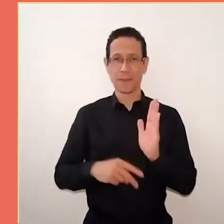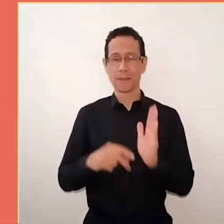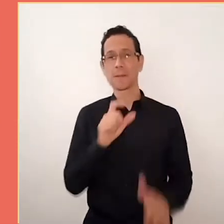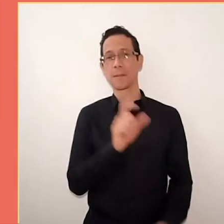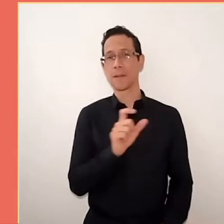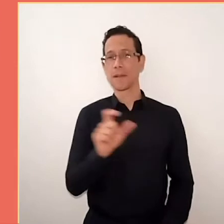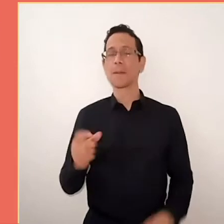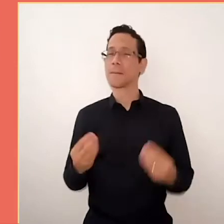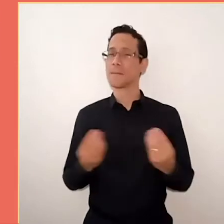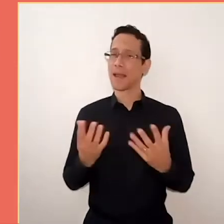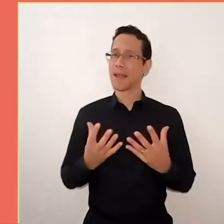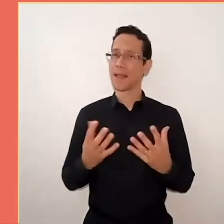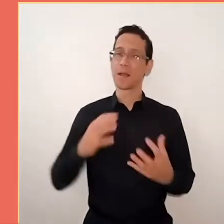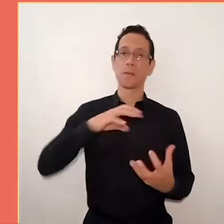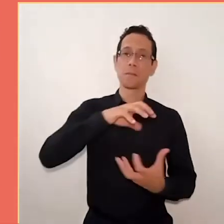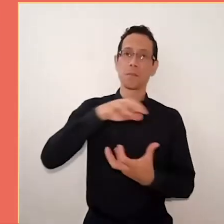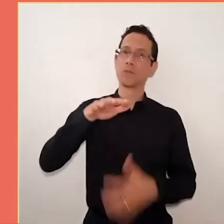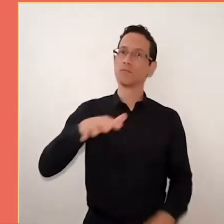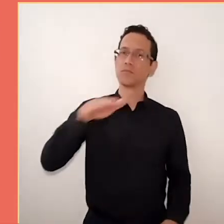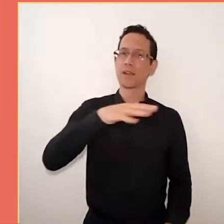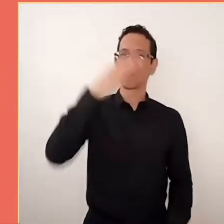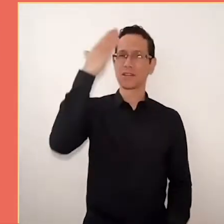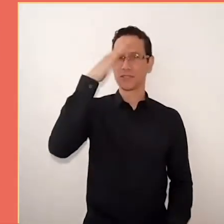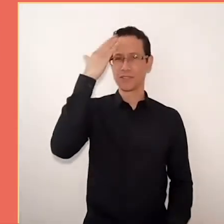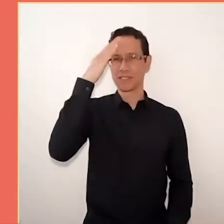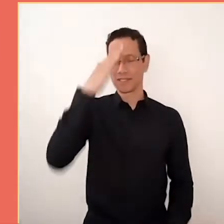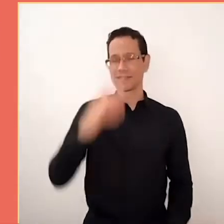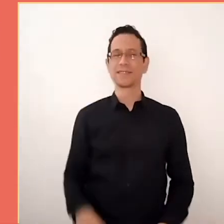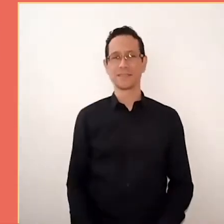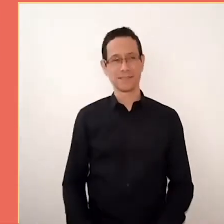e vice-versa, nós precisamos, para ler o mundo, ler as palavras também.